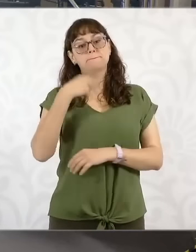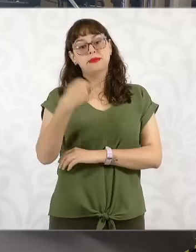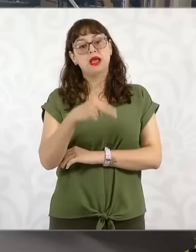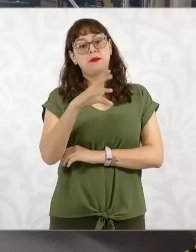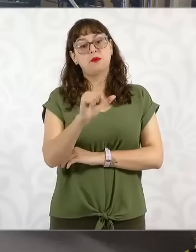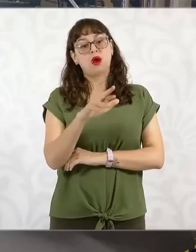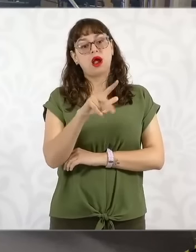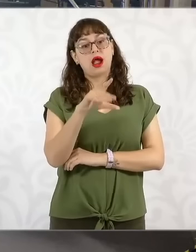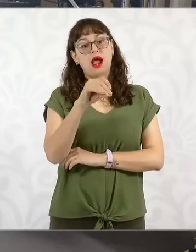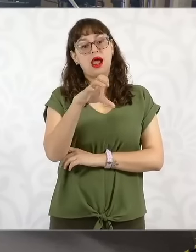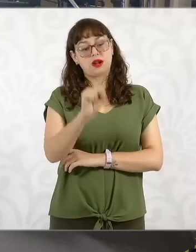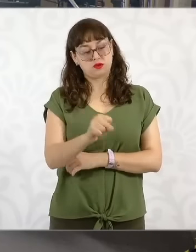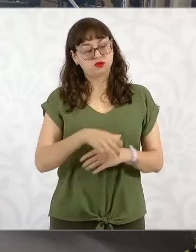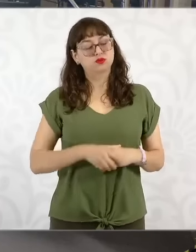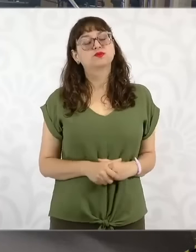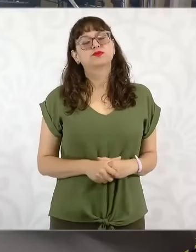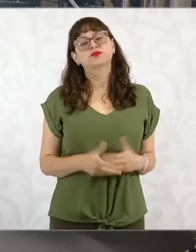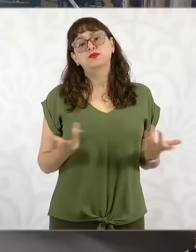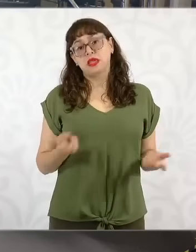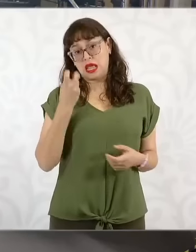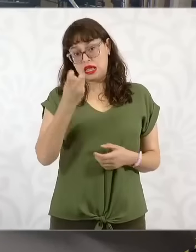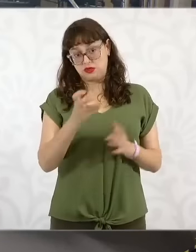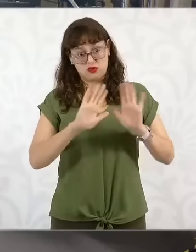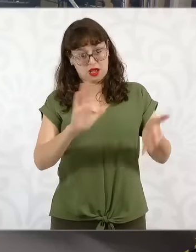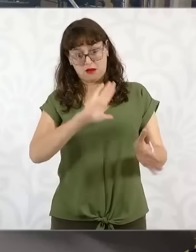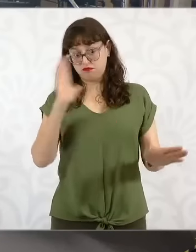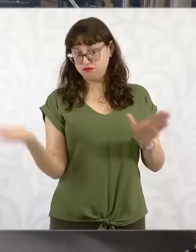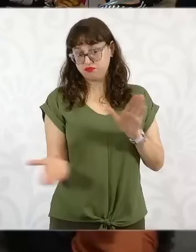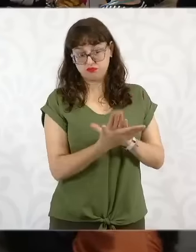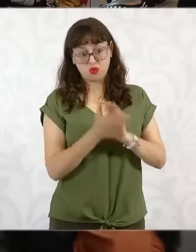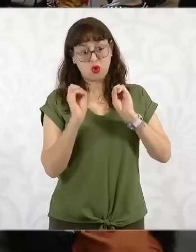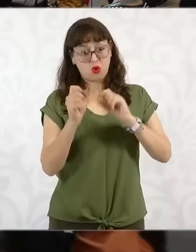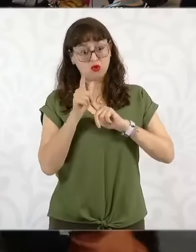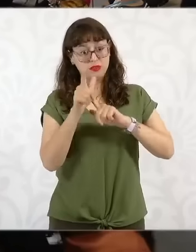detención, ¿se cierra el caso o siguen más indagatorias, secretario? Bueno,